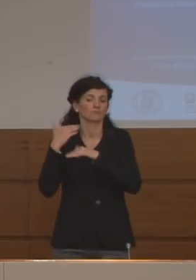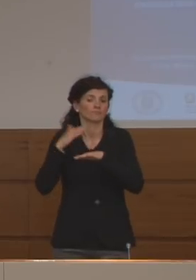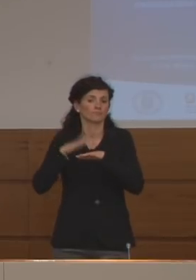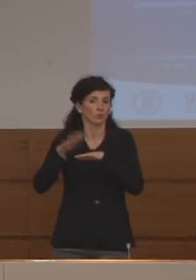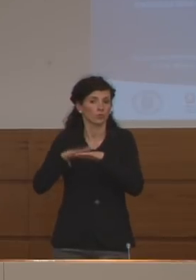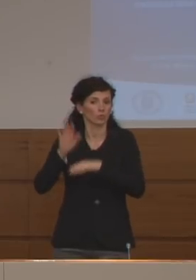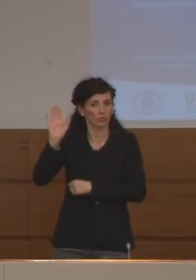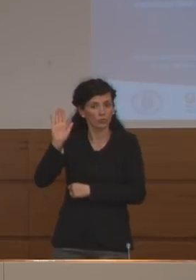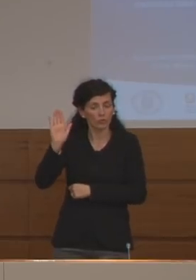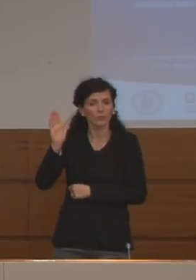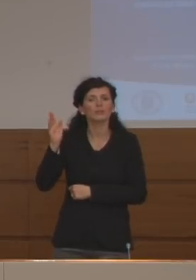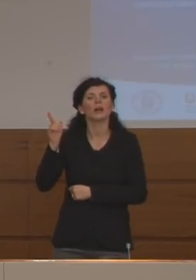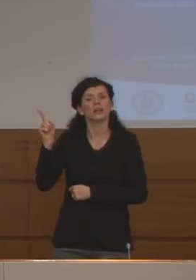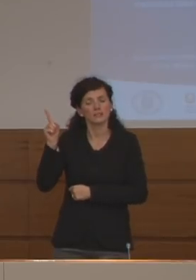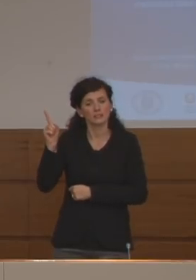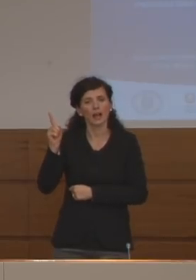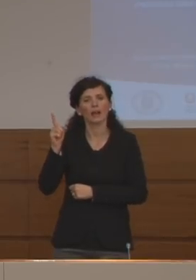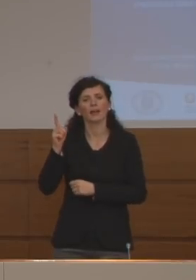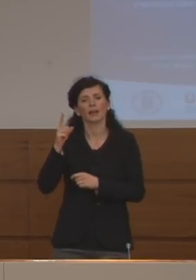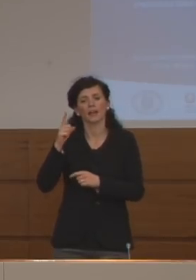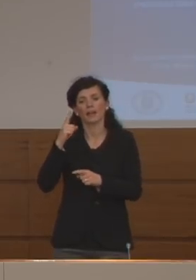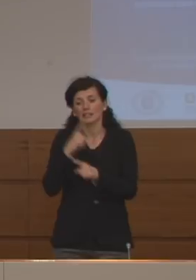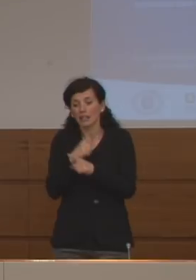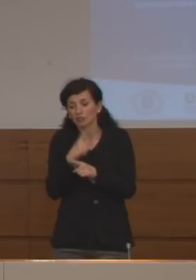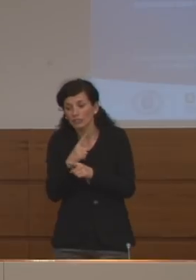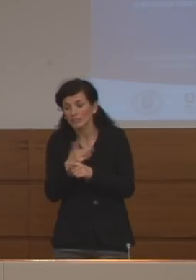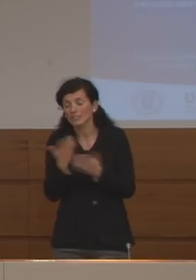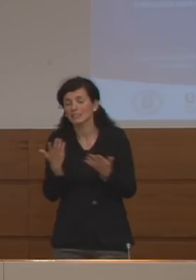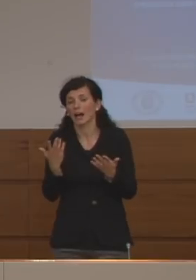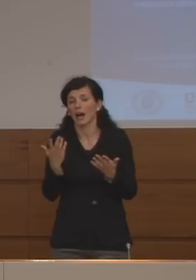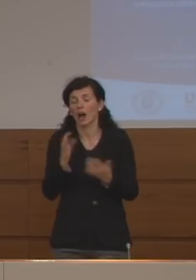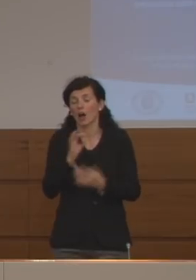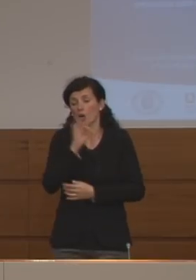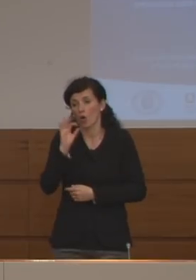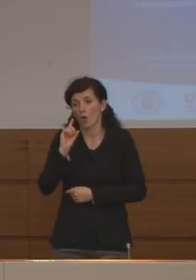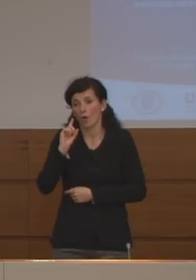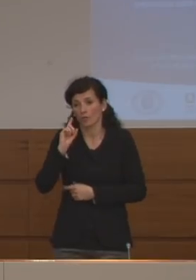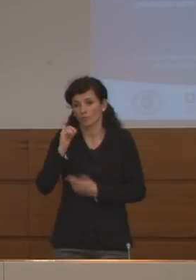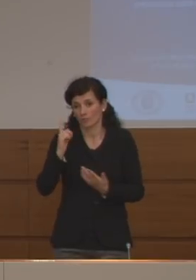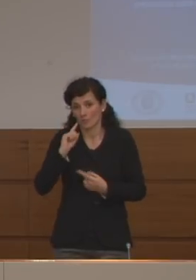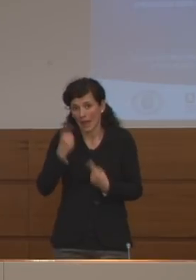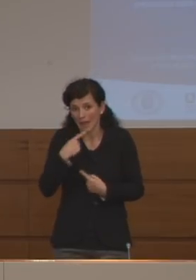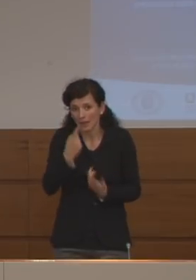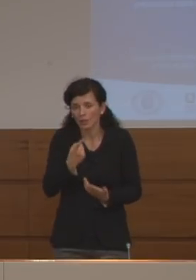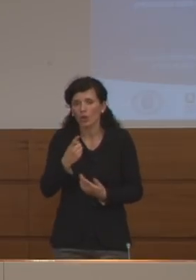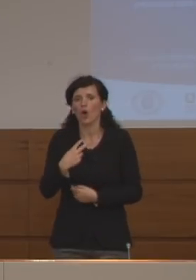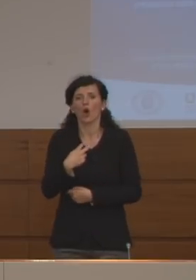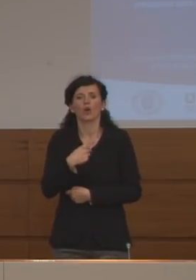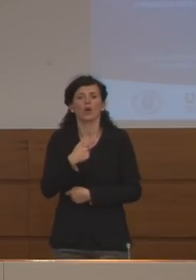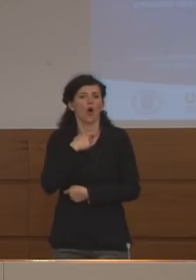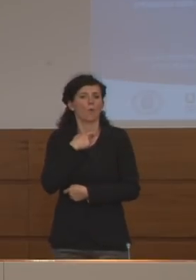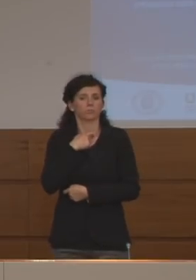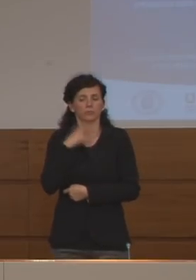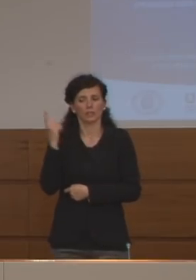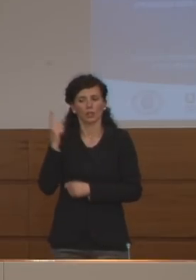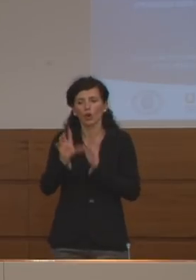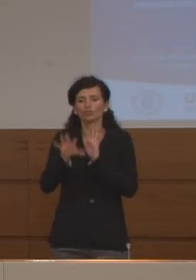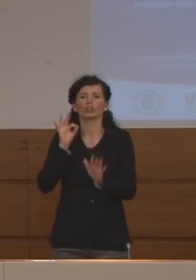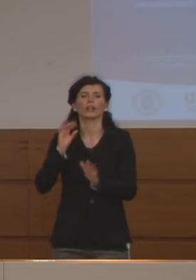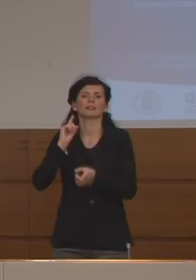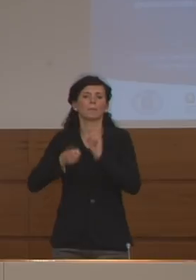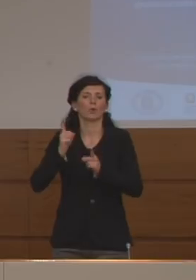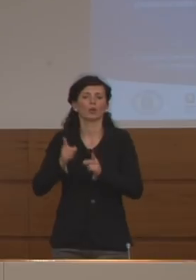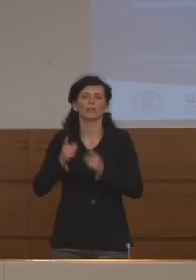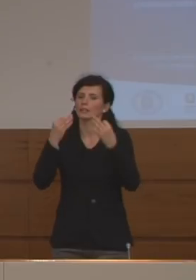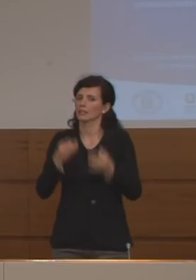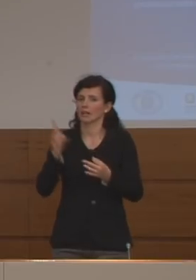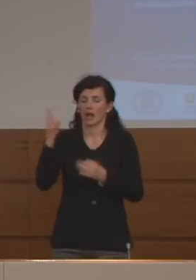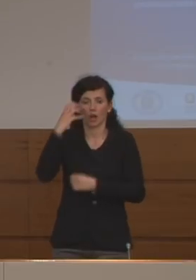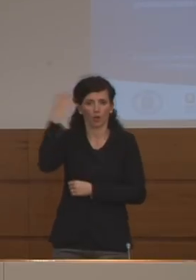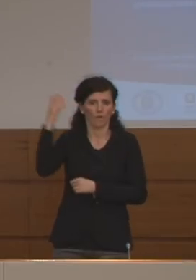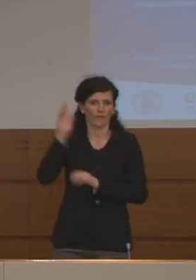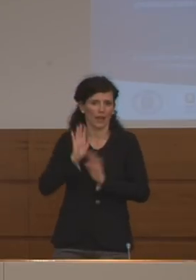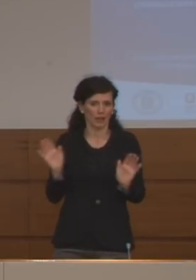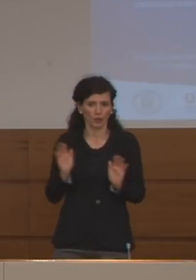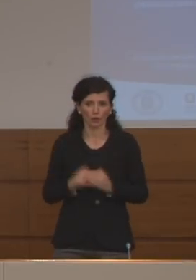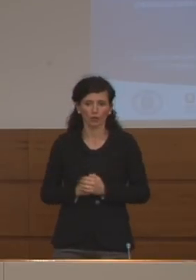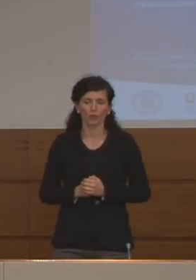necessità, l'obbligo se vogliamo, l'onere delle scelte politiche. E devo dire, l'ho